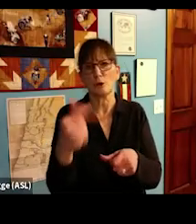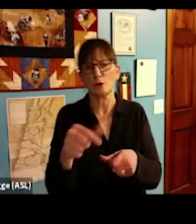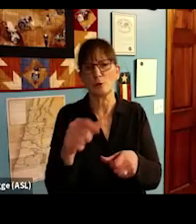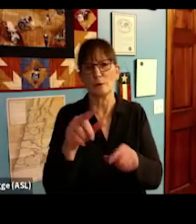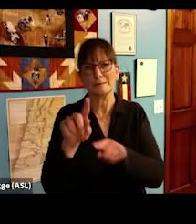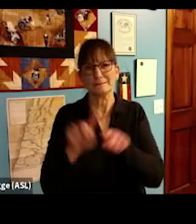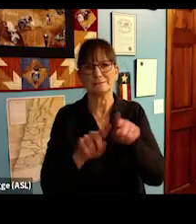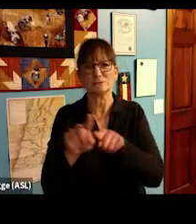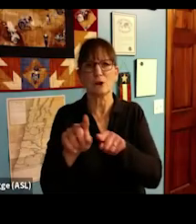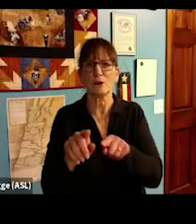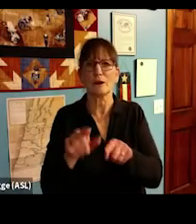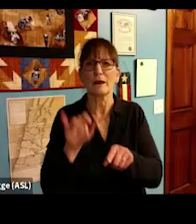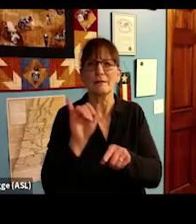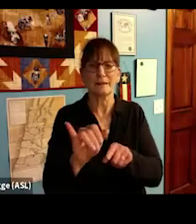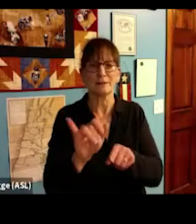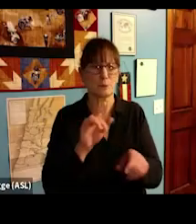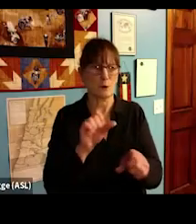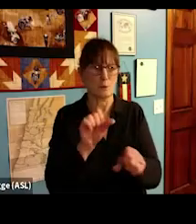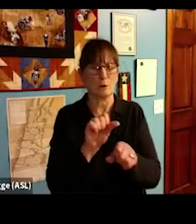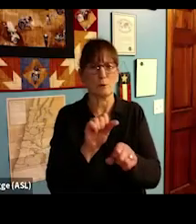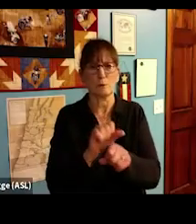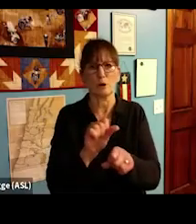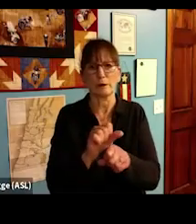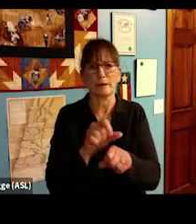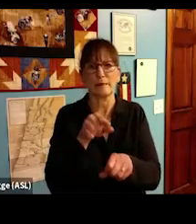y beneficiarios de SSI que estén relacionados